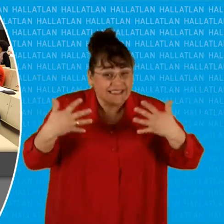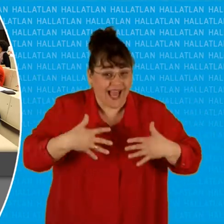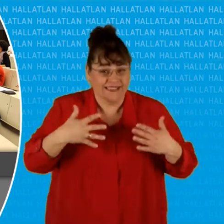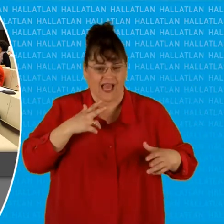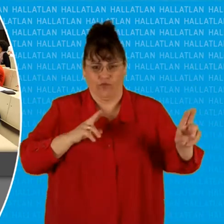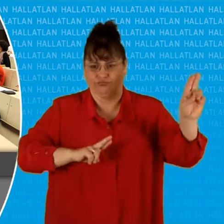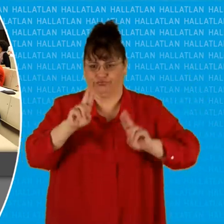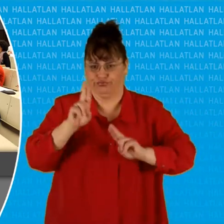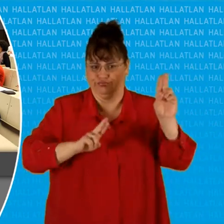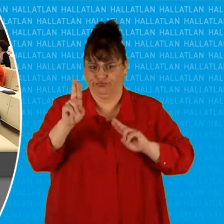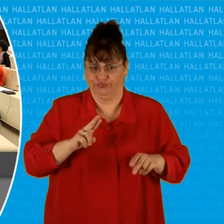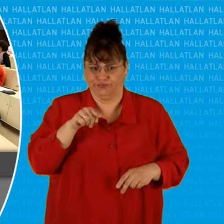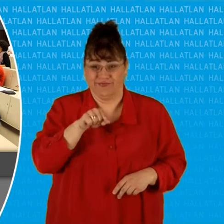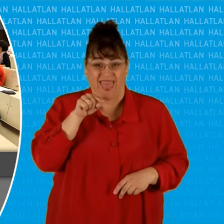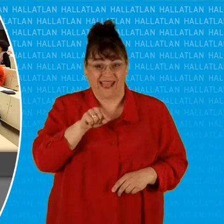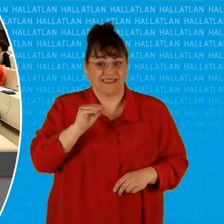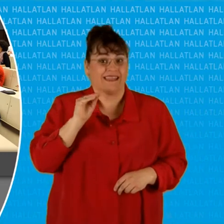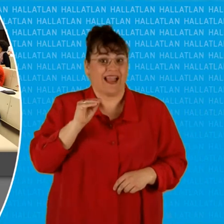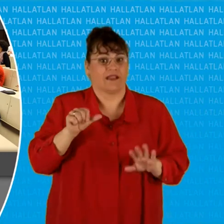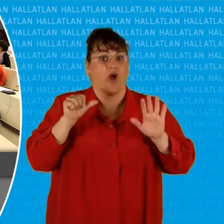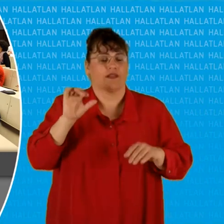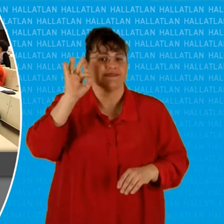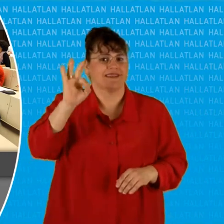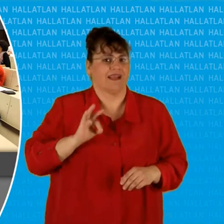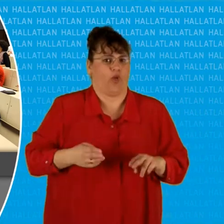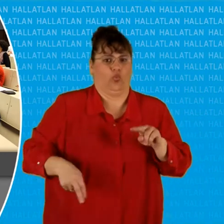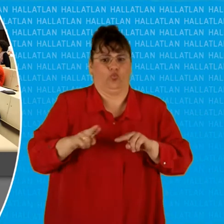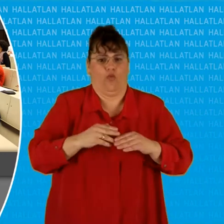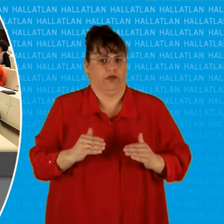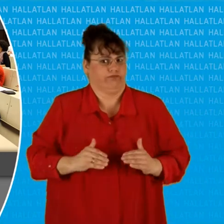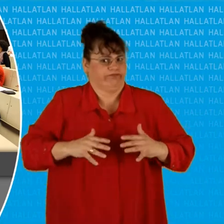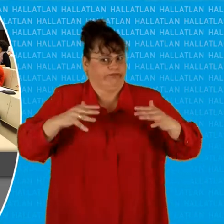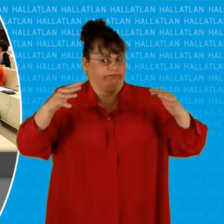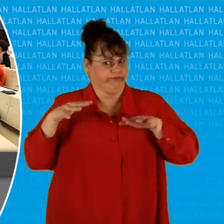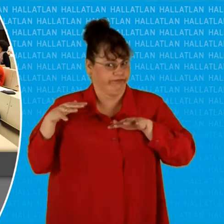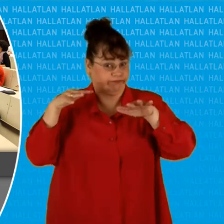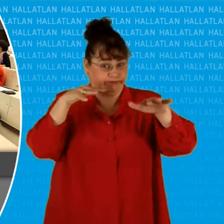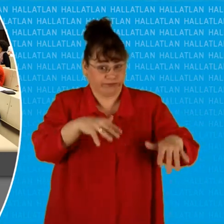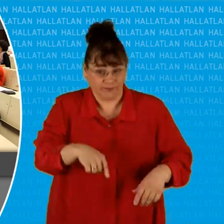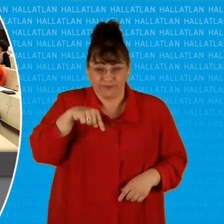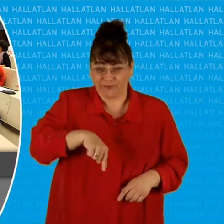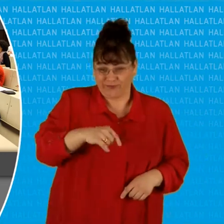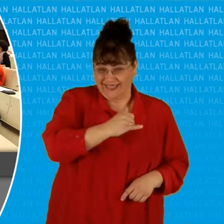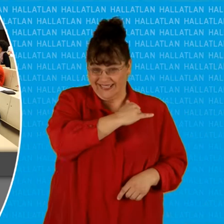10 000-en jelentkeztek, ami 6 százalékos bővülés.